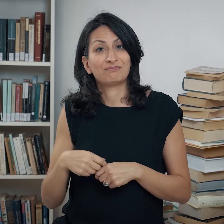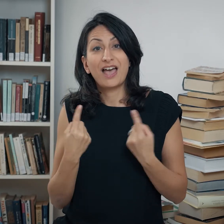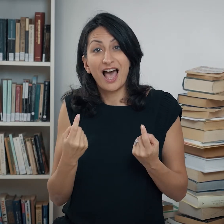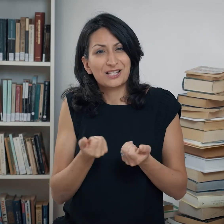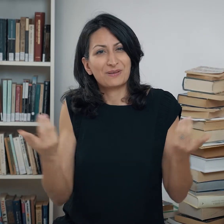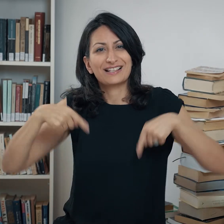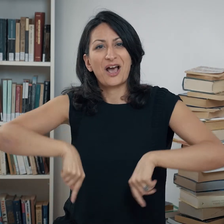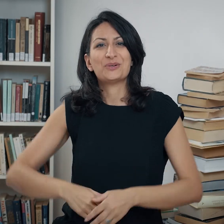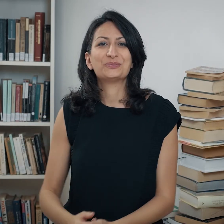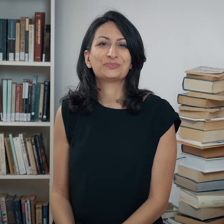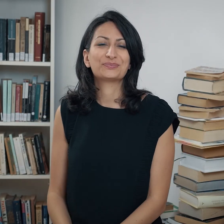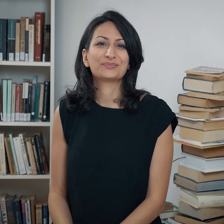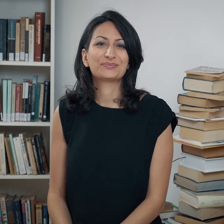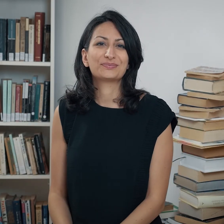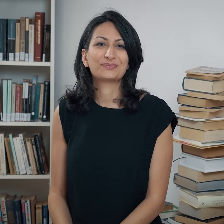Vi aspettiamo numerosi!